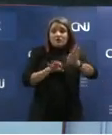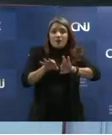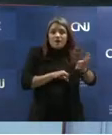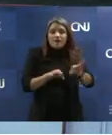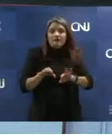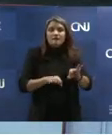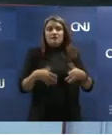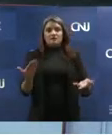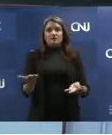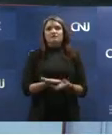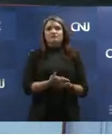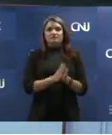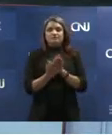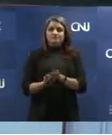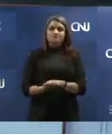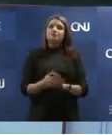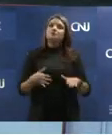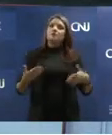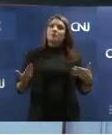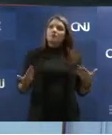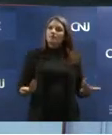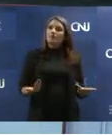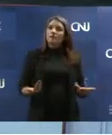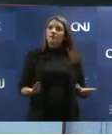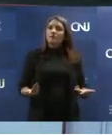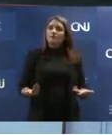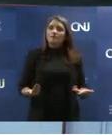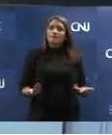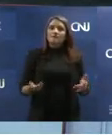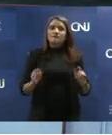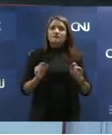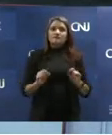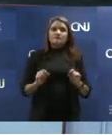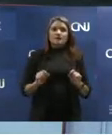Então, o óbvio não foi uma inércia absoluta,